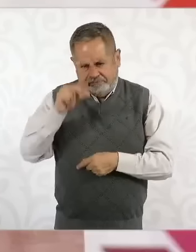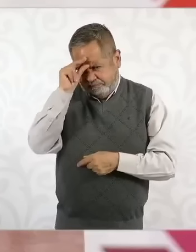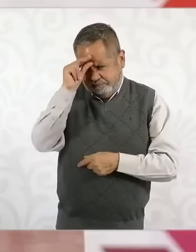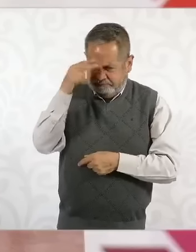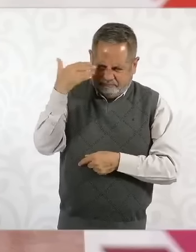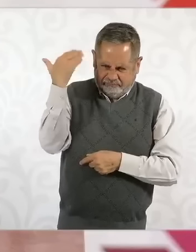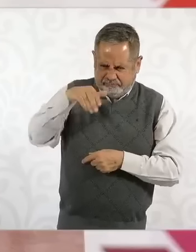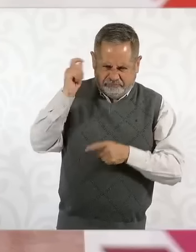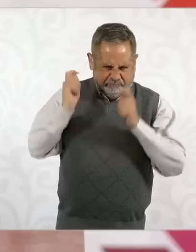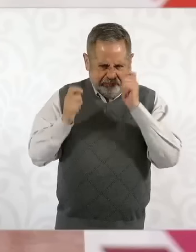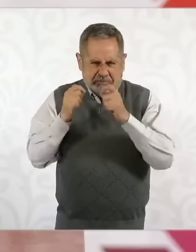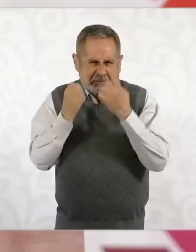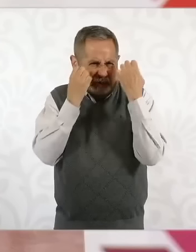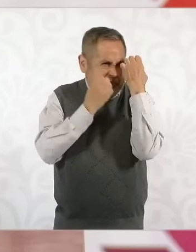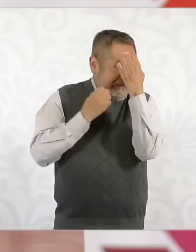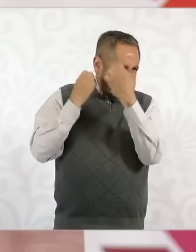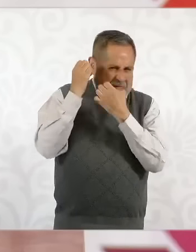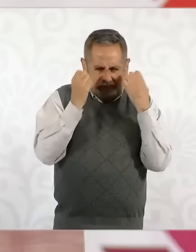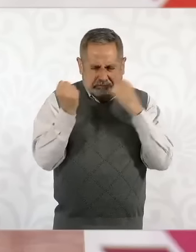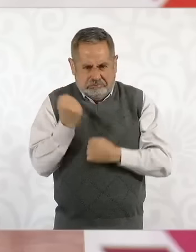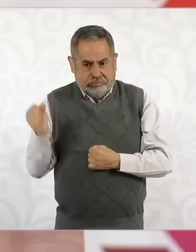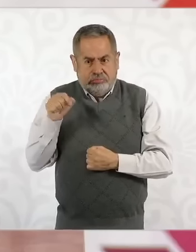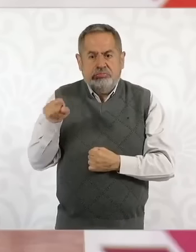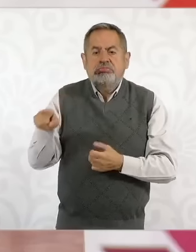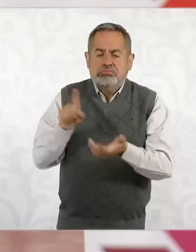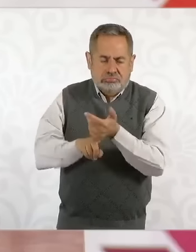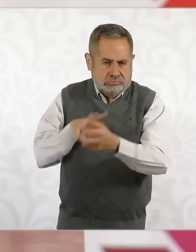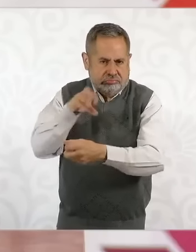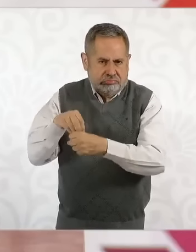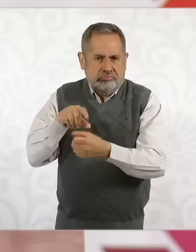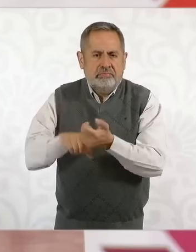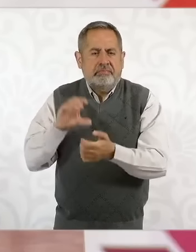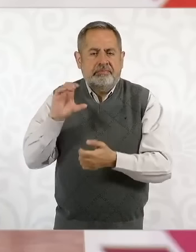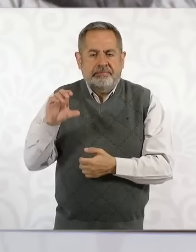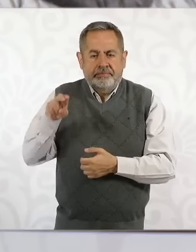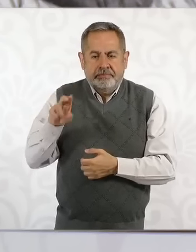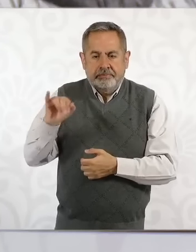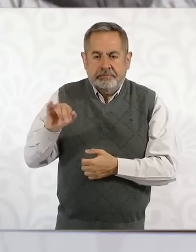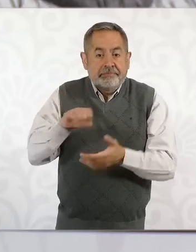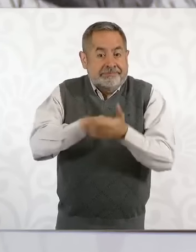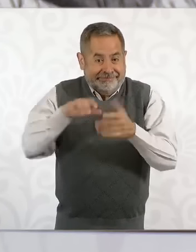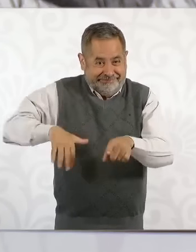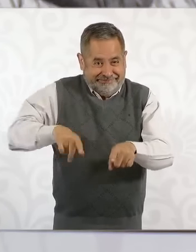de grandes analistas que tiene el Centro Nacional de Inteligencia. Este caso precisamente del R1 fue